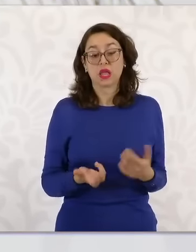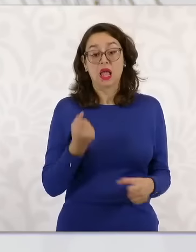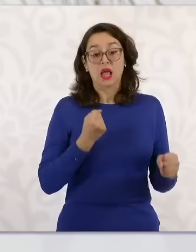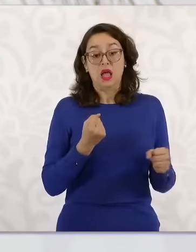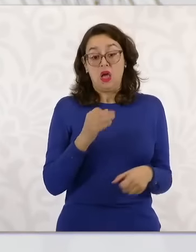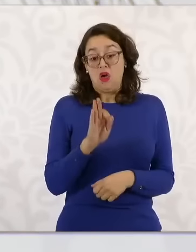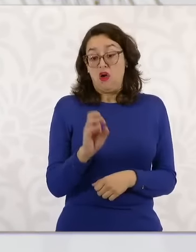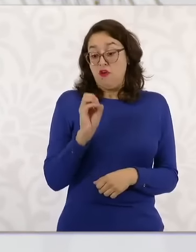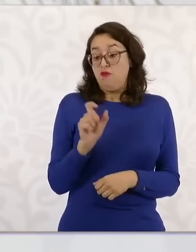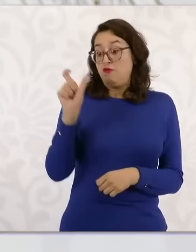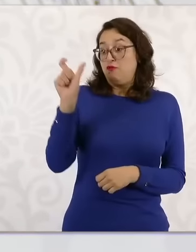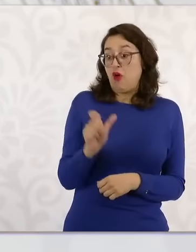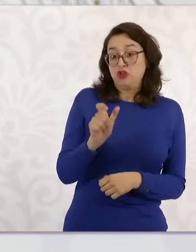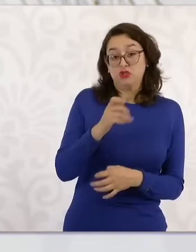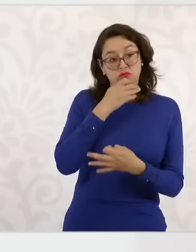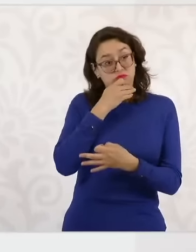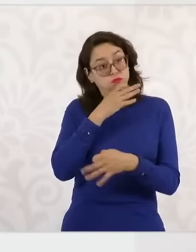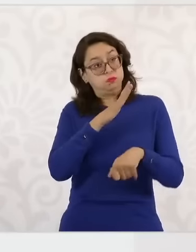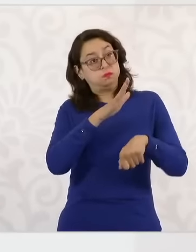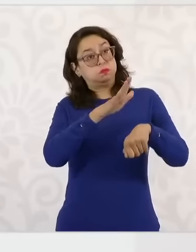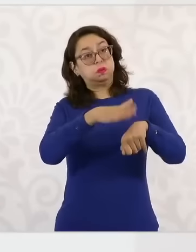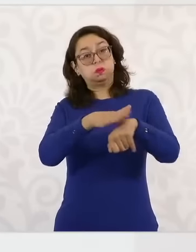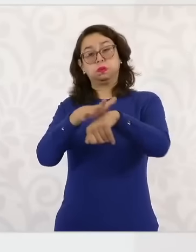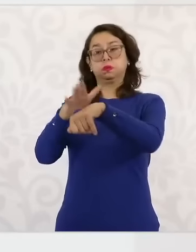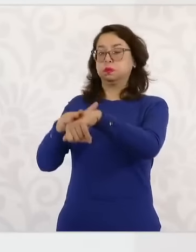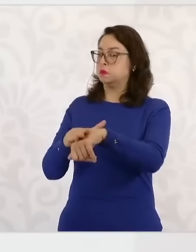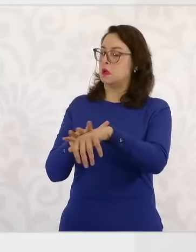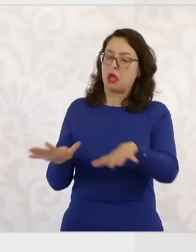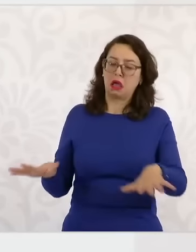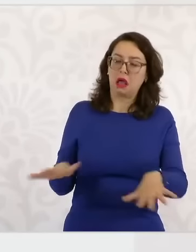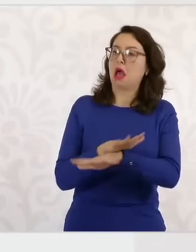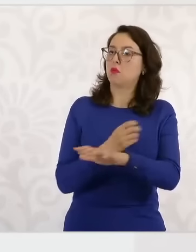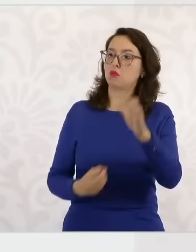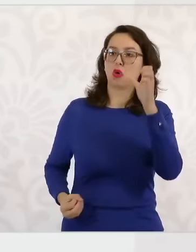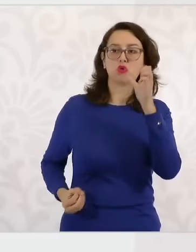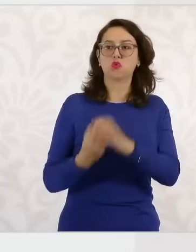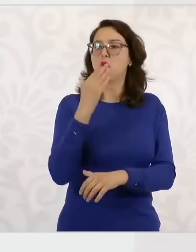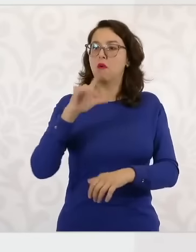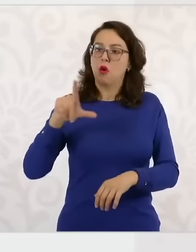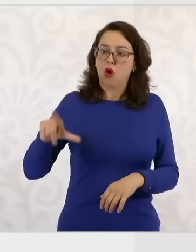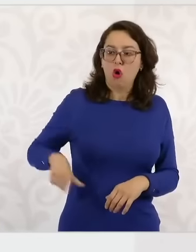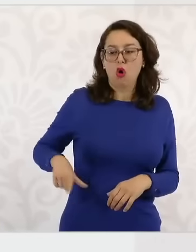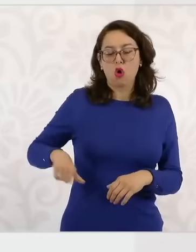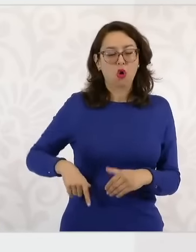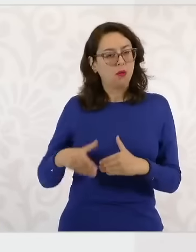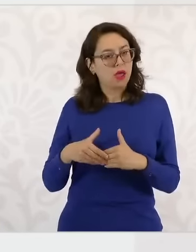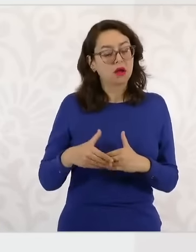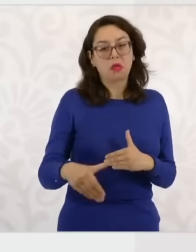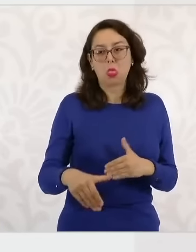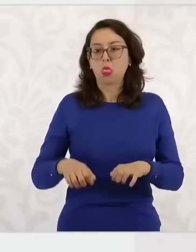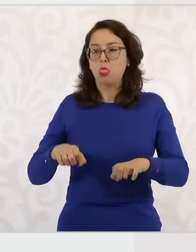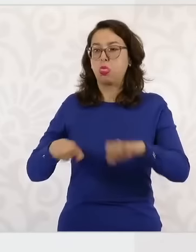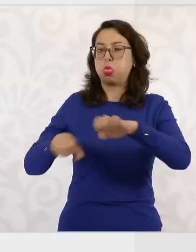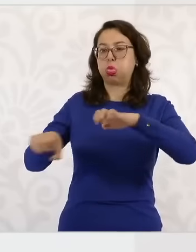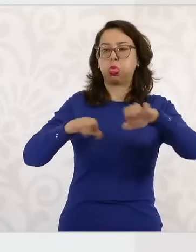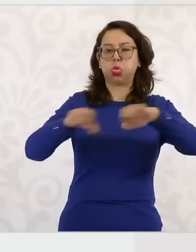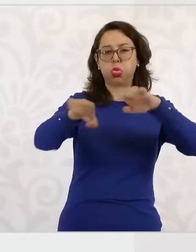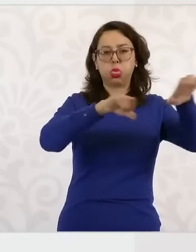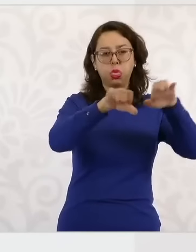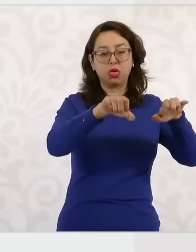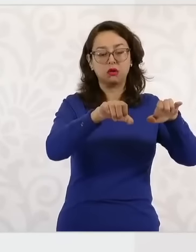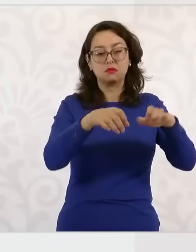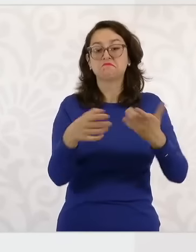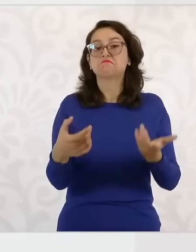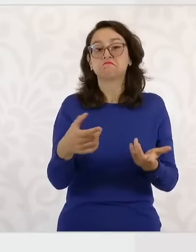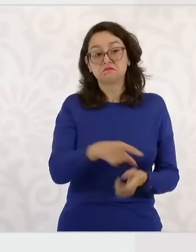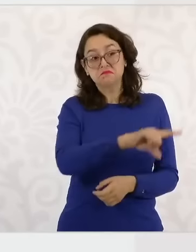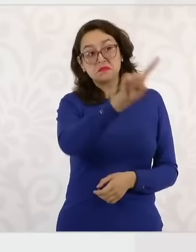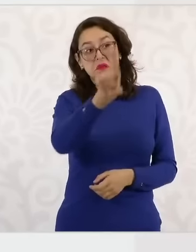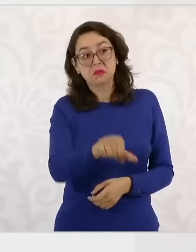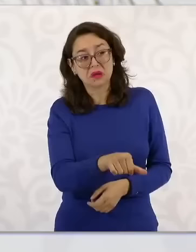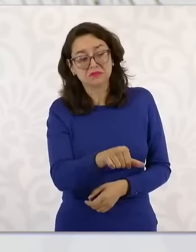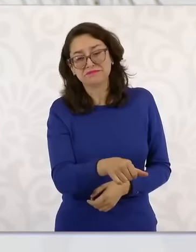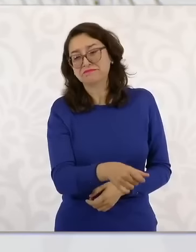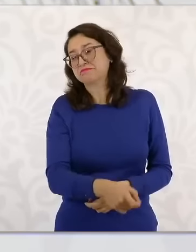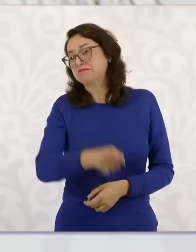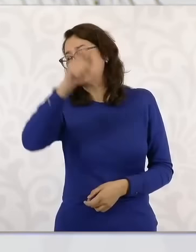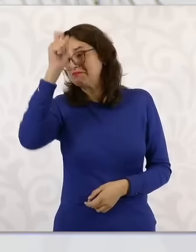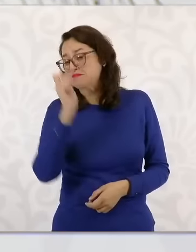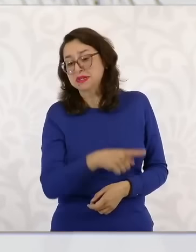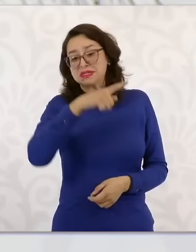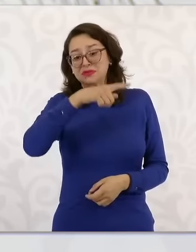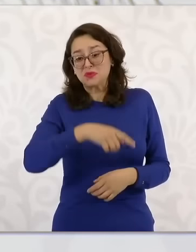cuando dijo que iba a haber cambio. Ese fue su consigna y lo engañó porque gobernó igual,